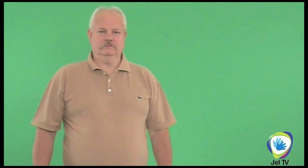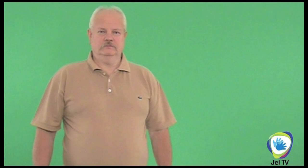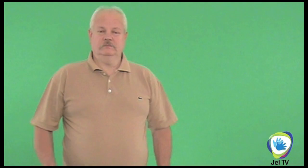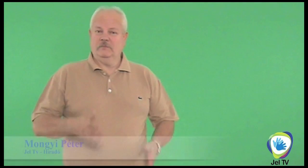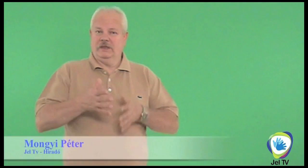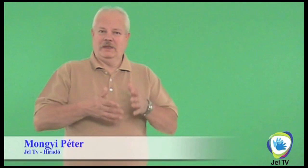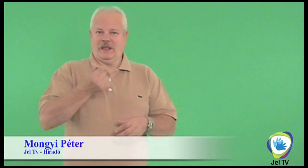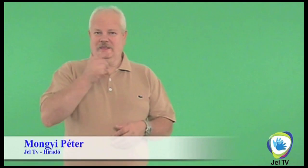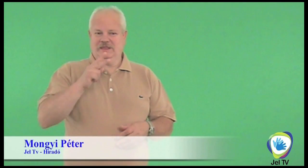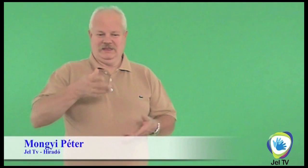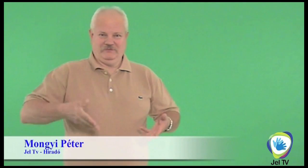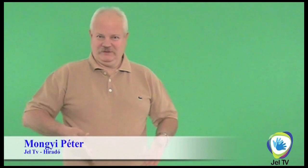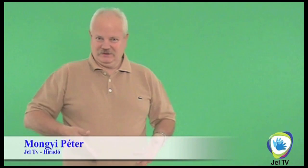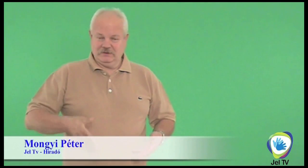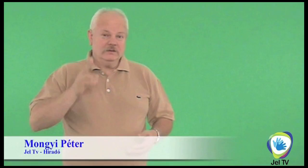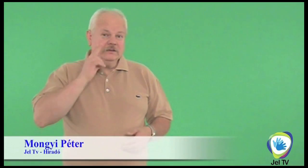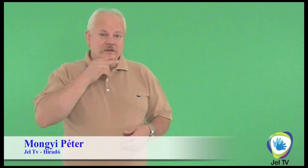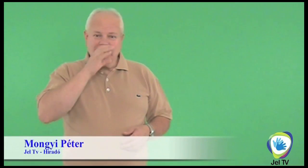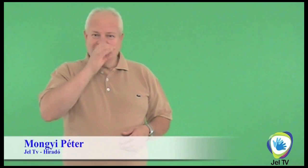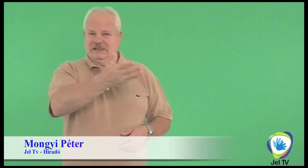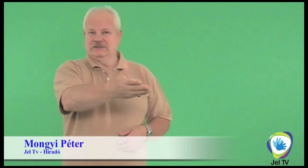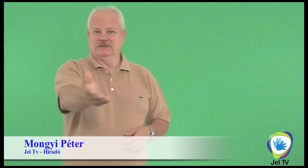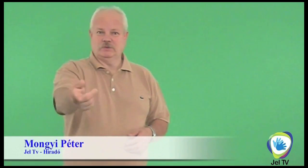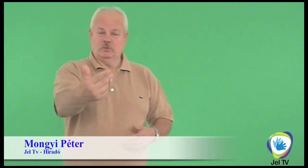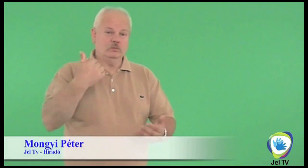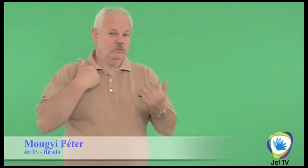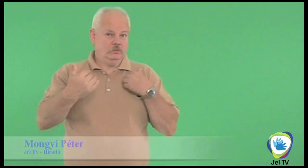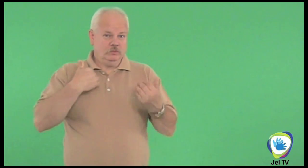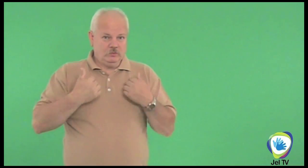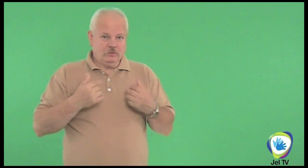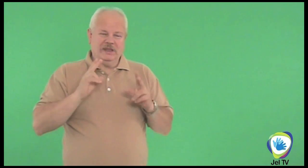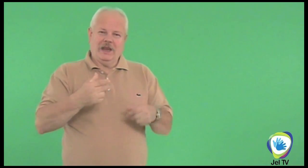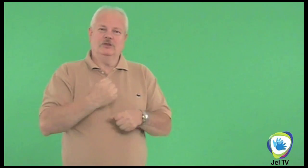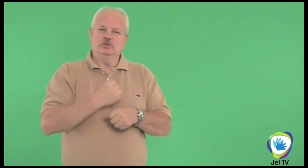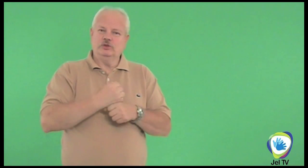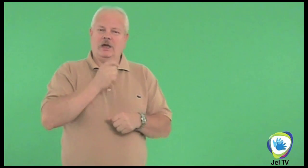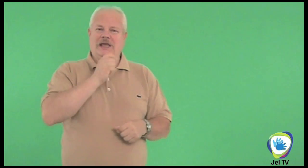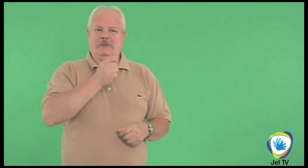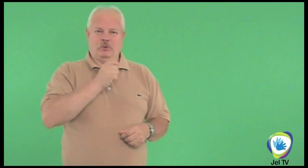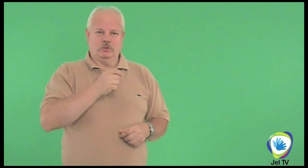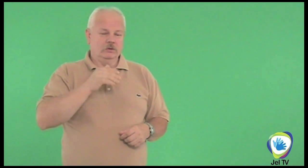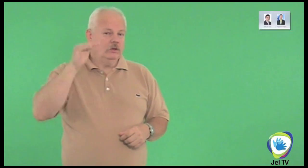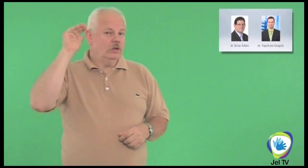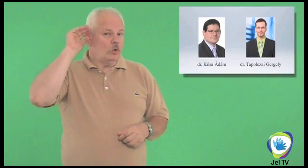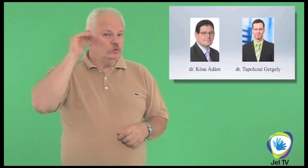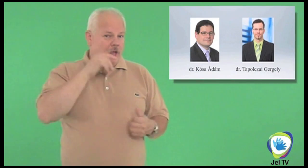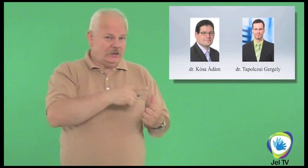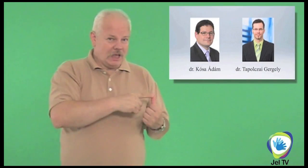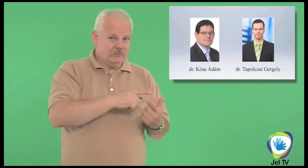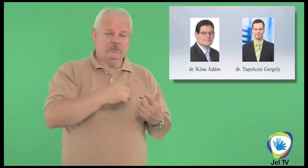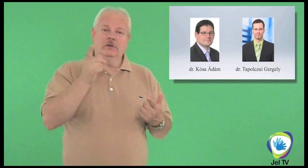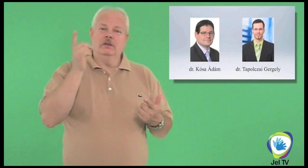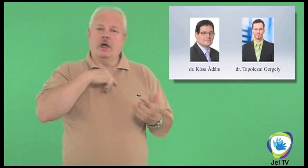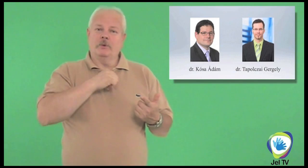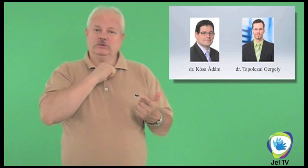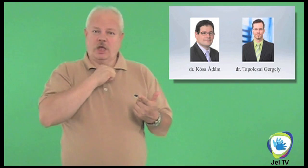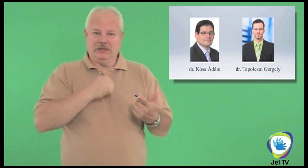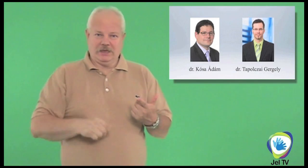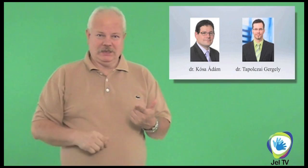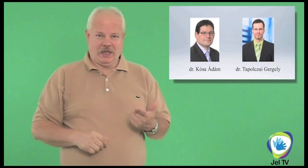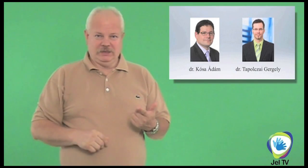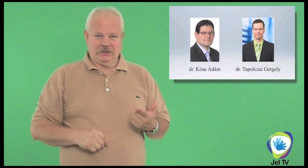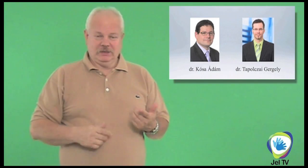A JelTV siket nézõi kérték, hogy készítsünk riportot dr. Kósa Ádámmal és dr. Tapolczai Gergellyel.